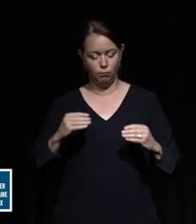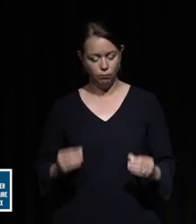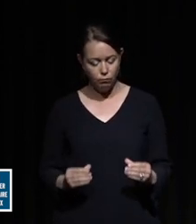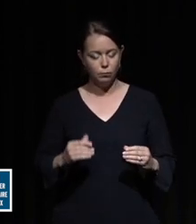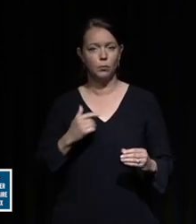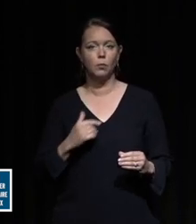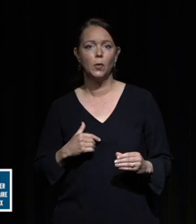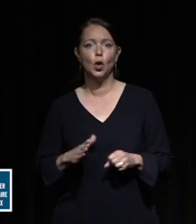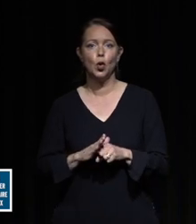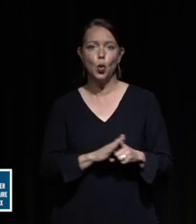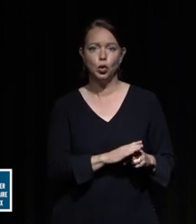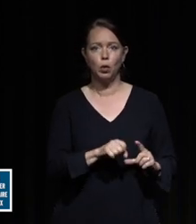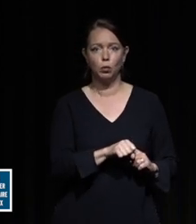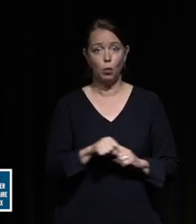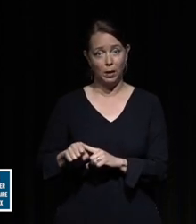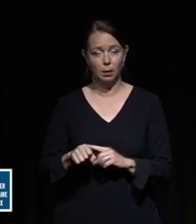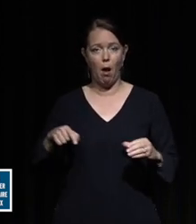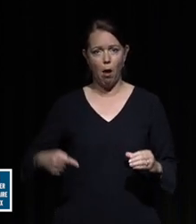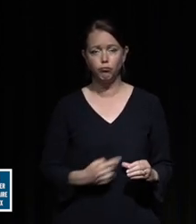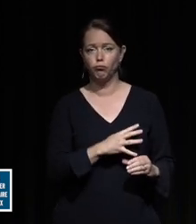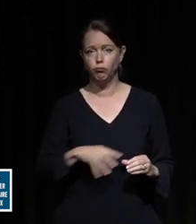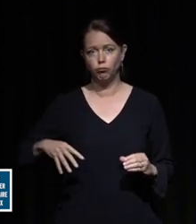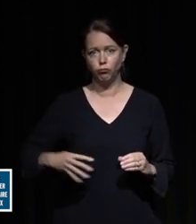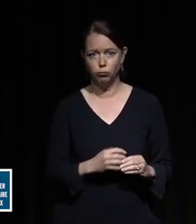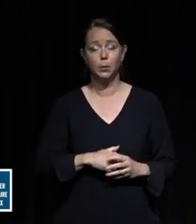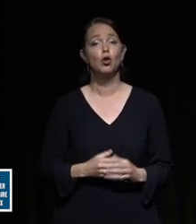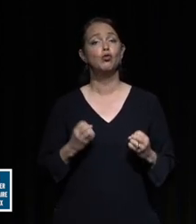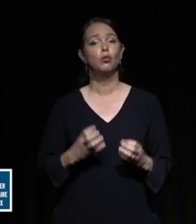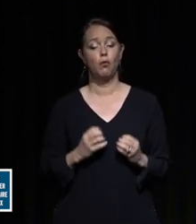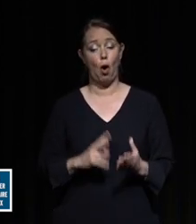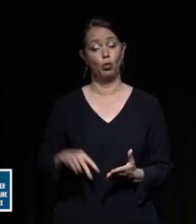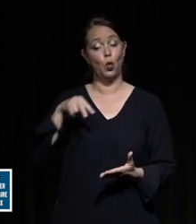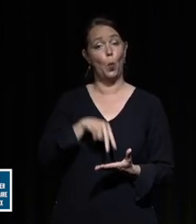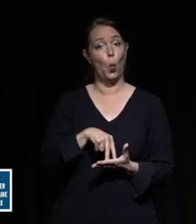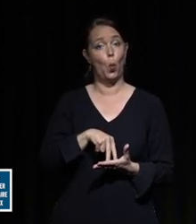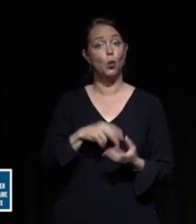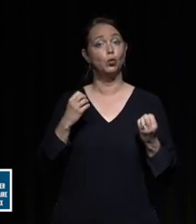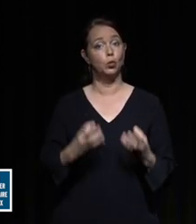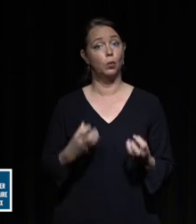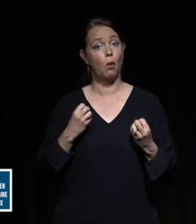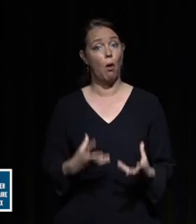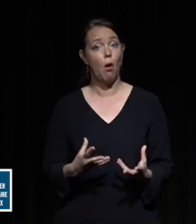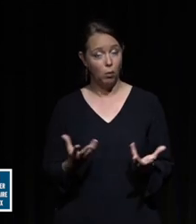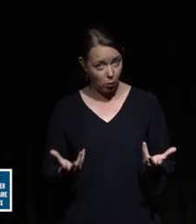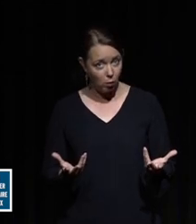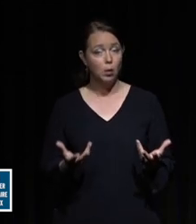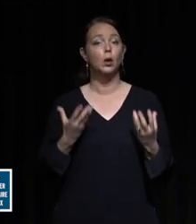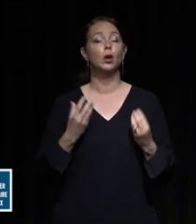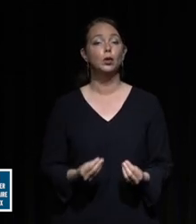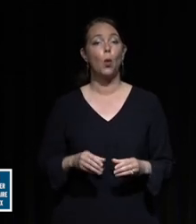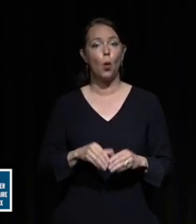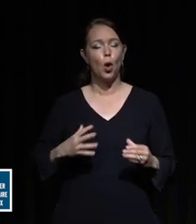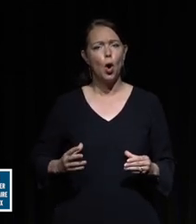la droite léon né la plupart du temps debout donc nos zones de 2 déc livre son lait ce qu'on appelle